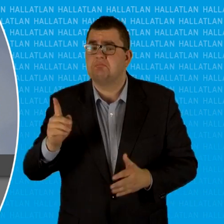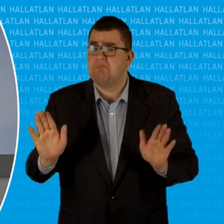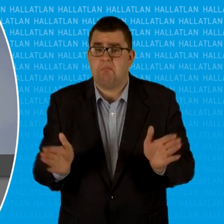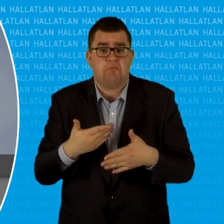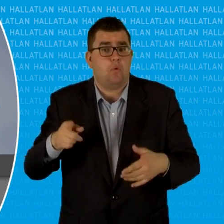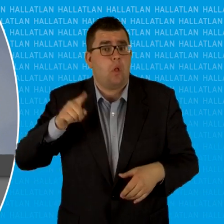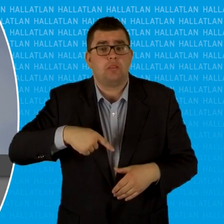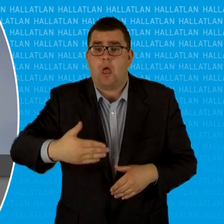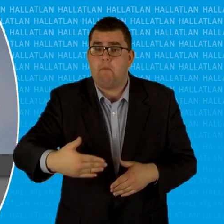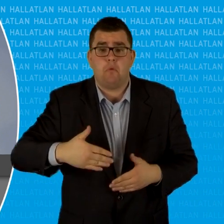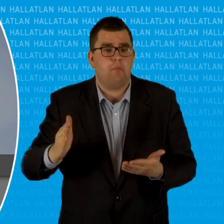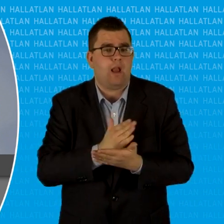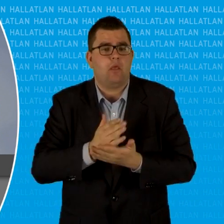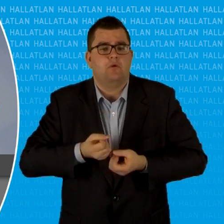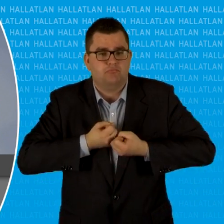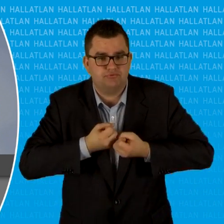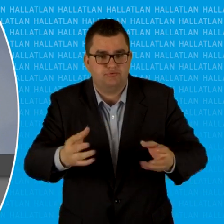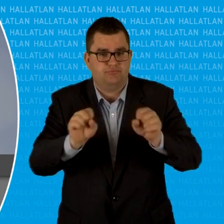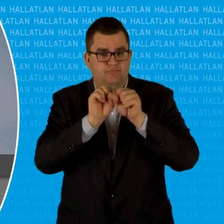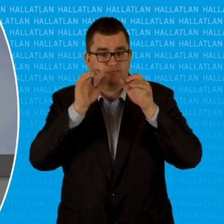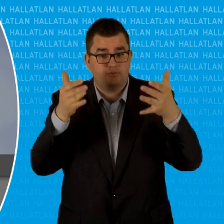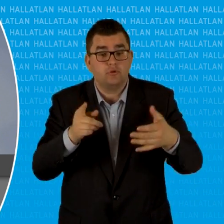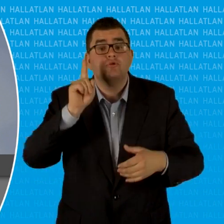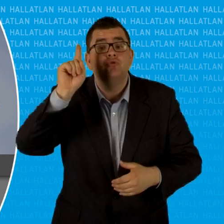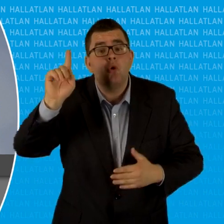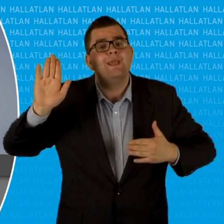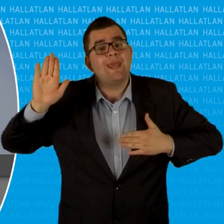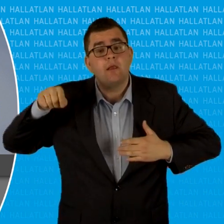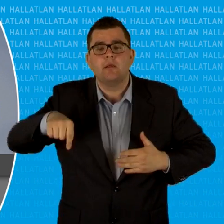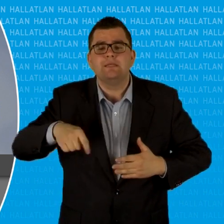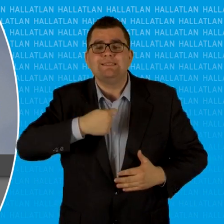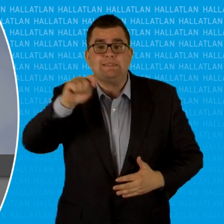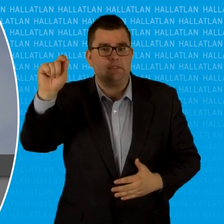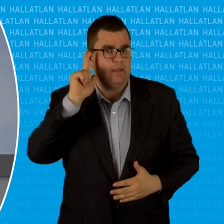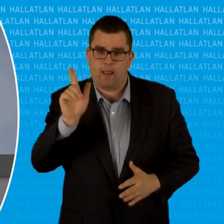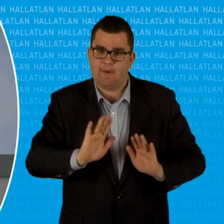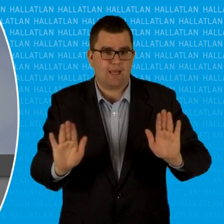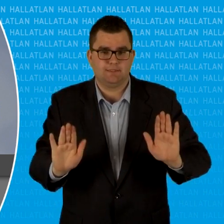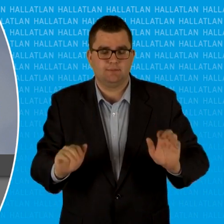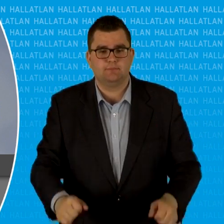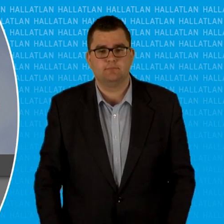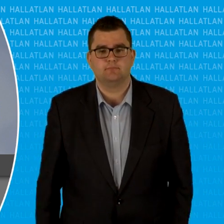akkor akár néhány hónapon belül világszerte elérhetővé válhat, ígéretük szerint olcsón.